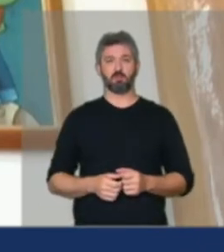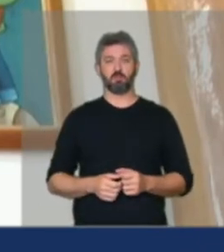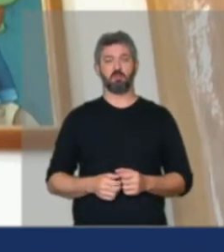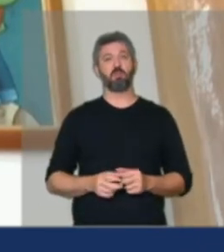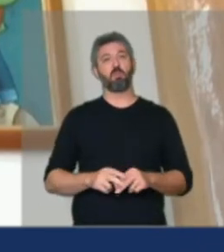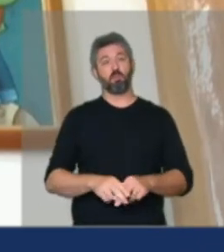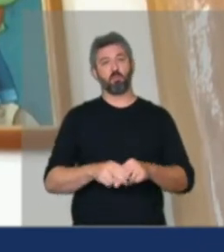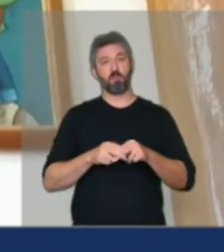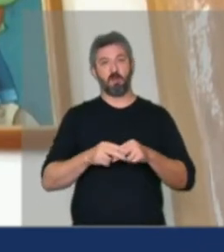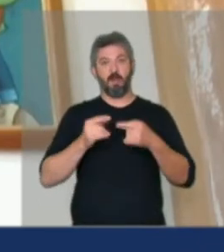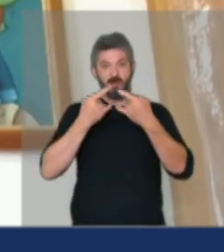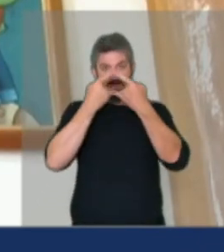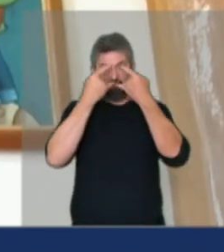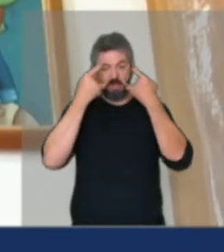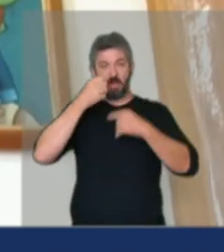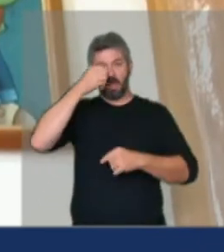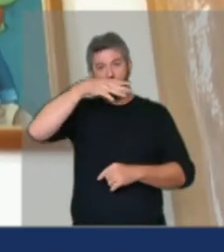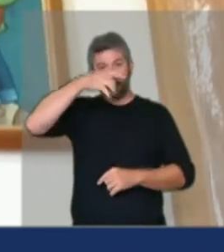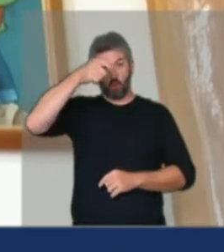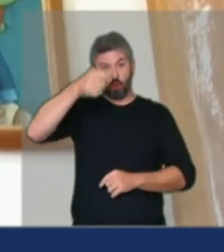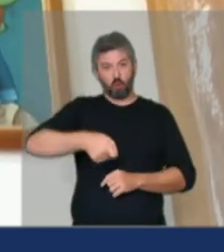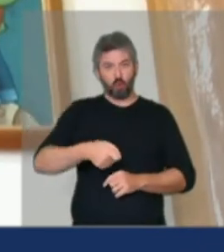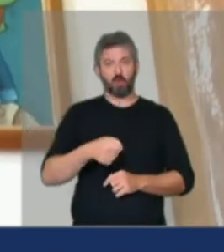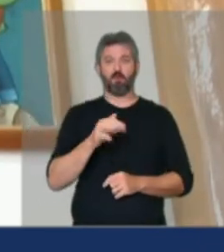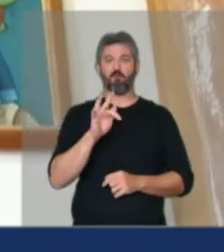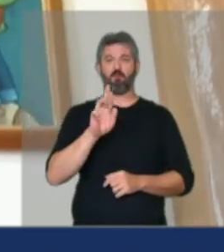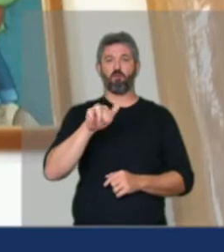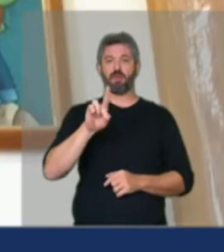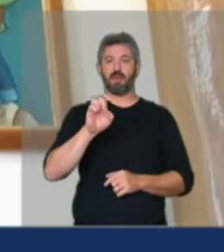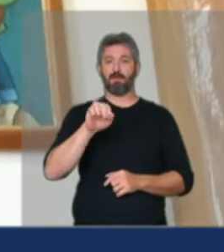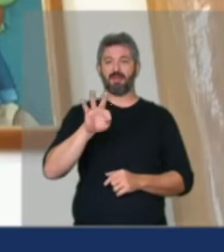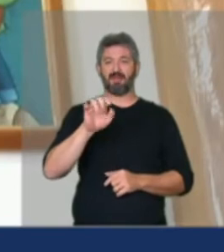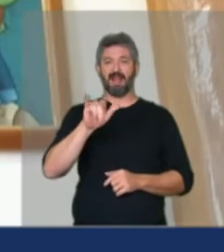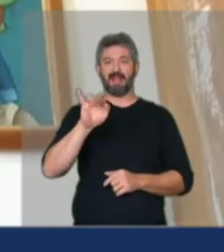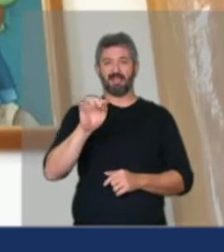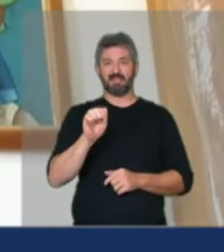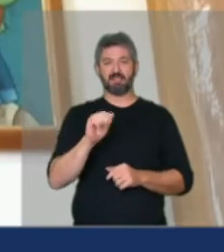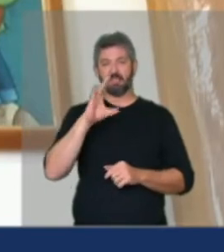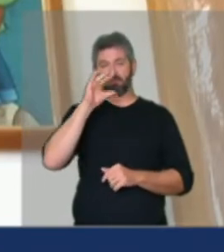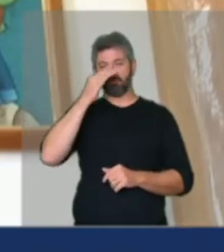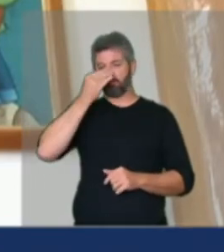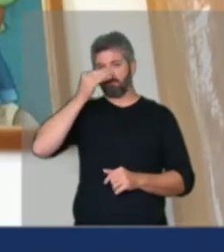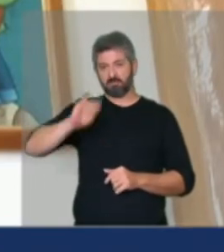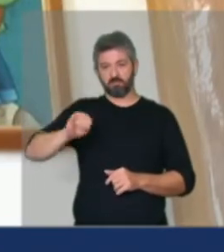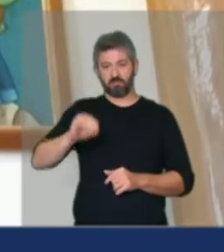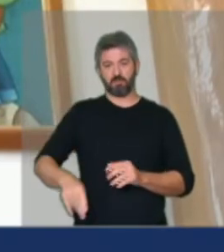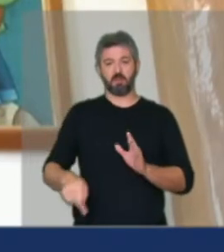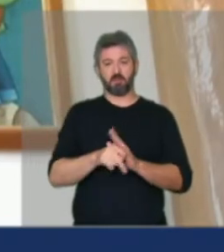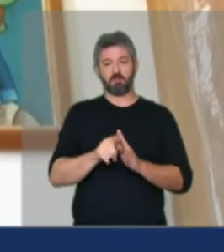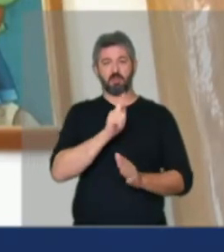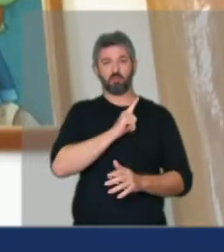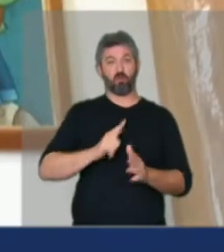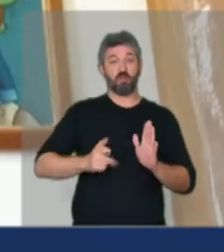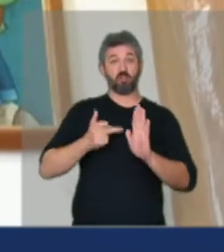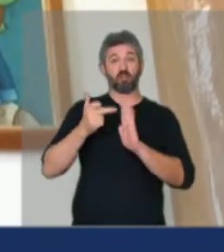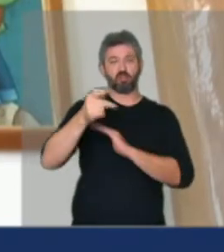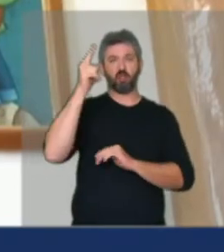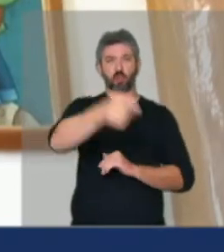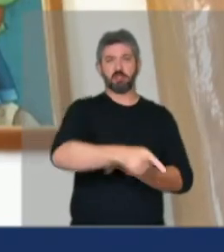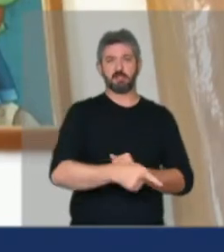DESTRUÍDOS COM A SANHA AUTORITÁRIA FUNDAMENTALISTA, OBSCURANTISTA DESSE GOVERNO GENOCIDA. [PRESIDENTE]: OK, DEPUTADA LUIZA ERUNDINA PARA CONCLUIR. -- [DEPUTADA]: PERDERAM